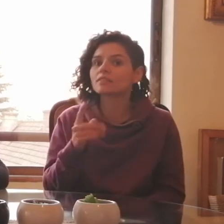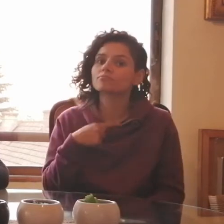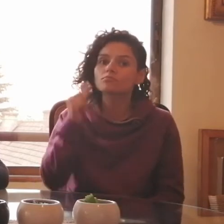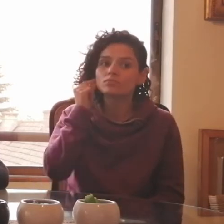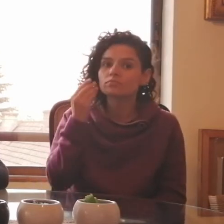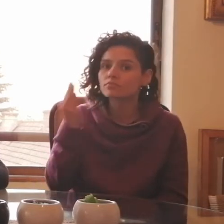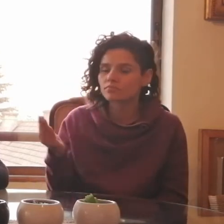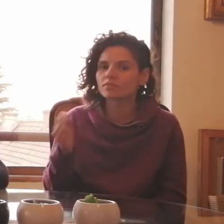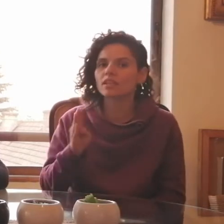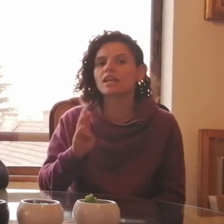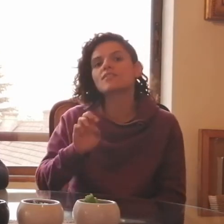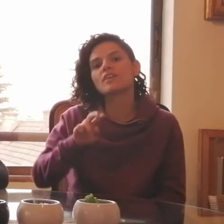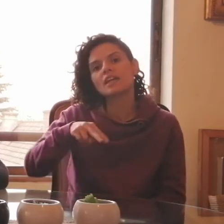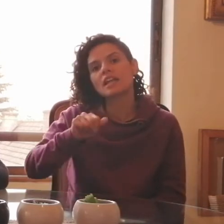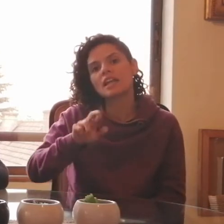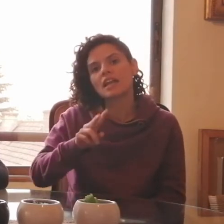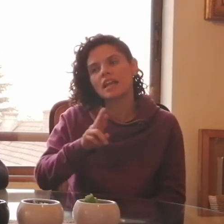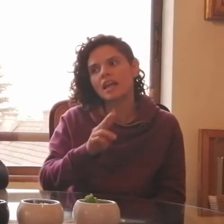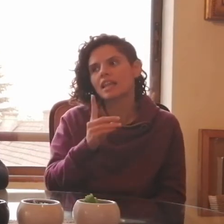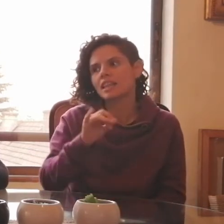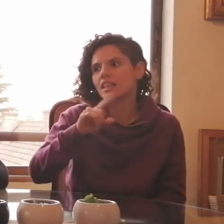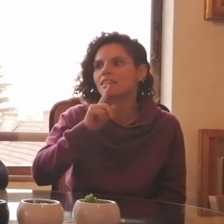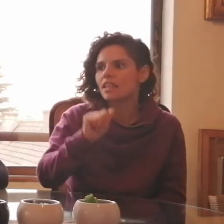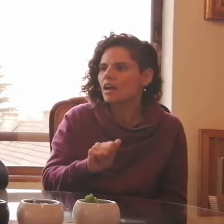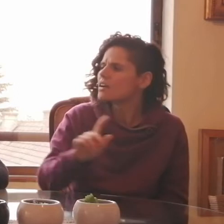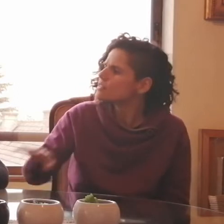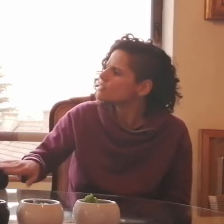Bernardita Ramos para los que no saben cómo se llama realmente, que piensa que